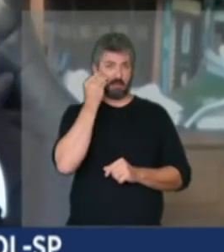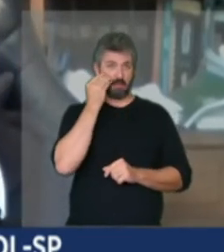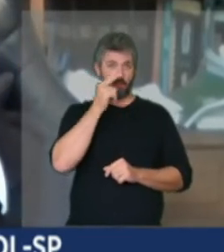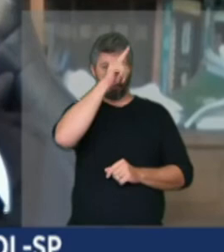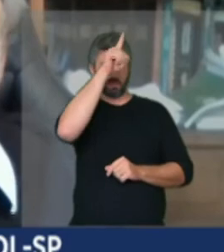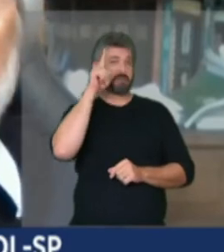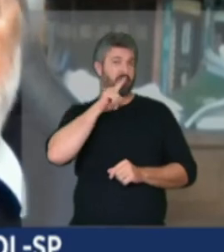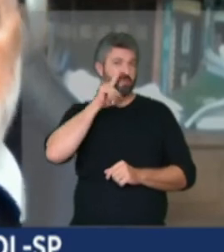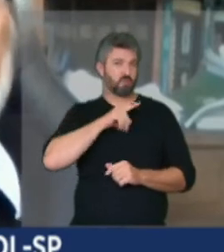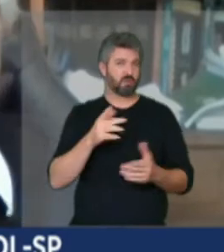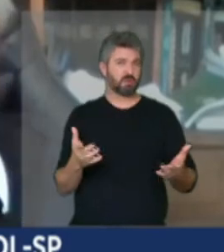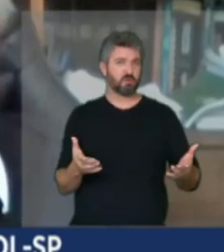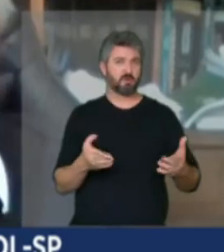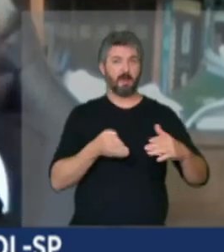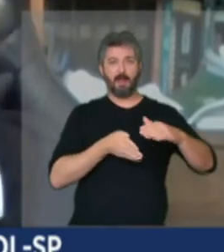ESTADOS UNIDOS INVADINDO O CAPITÓLIO E PRATICANDO UM